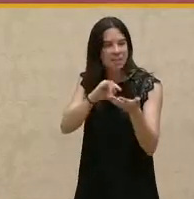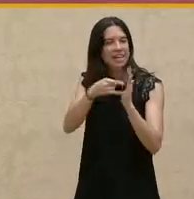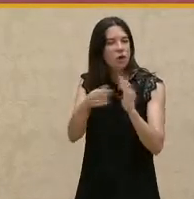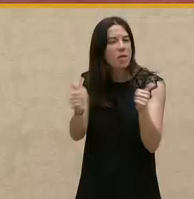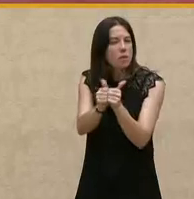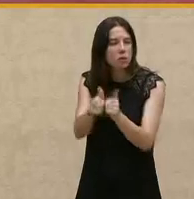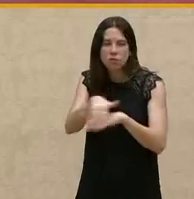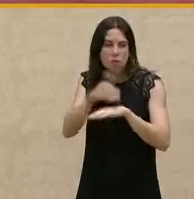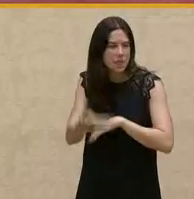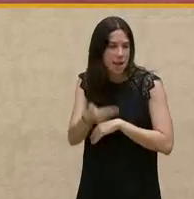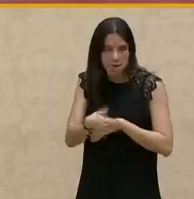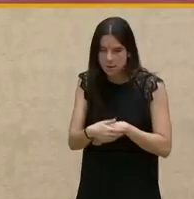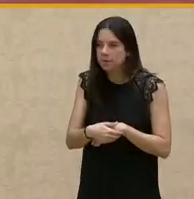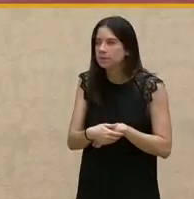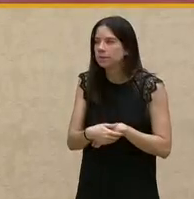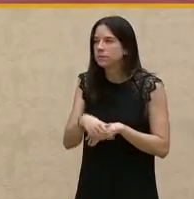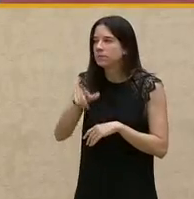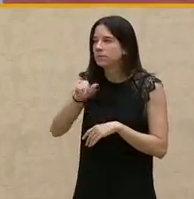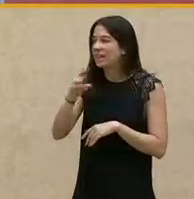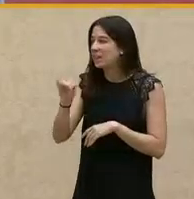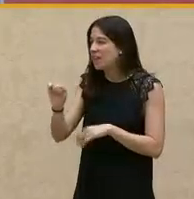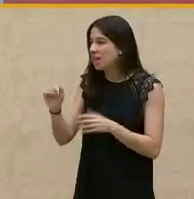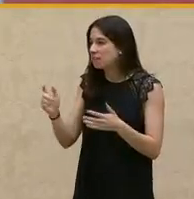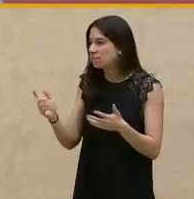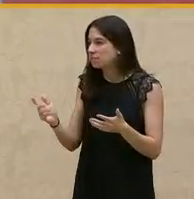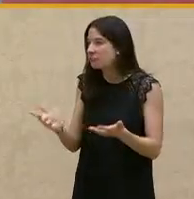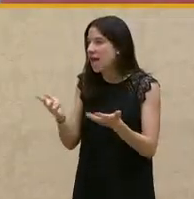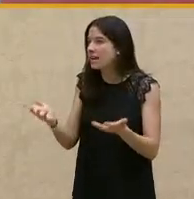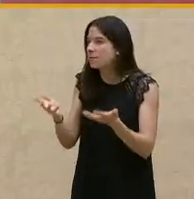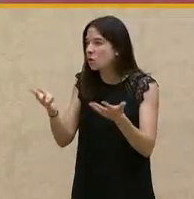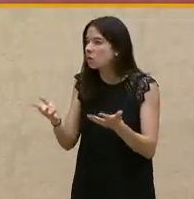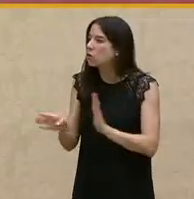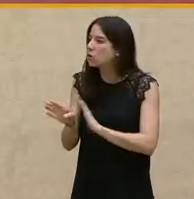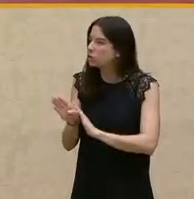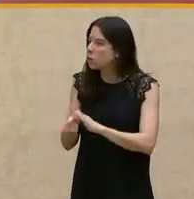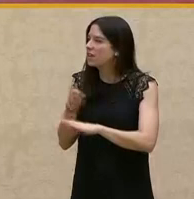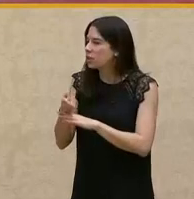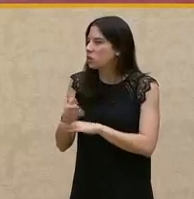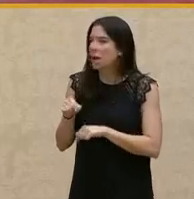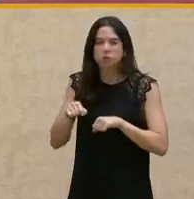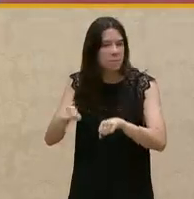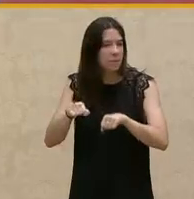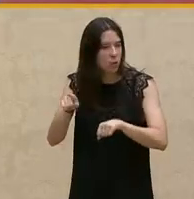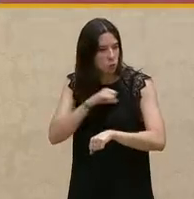Lidia, mucho ánimo, sigue yendo al súper tú sola, sigue comprando, sigue exigiendo